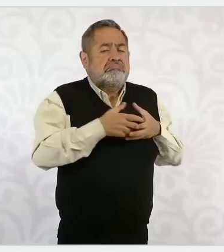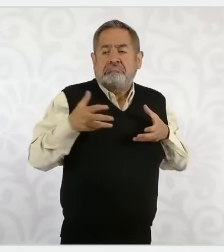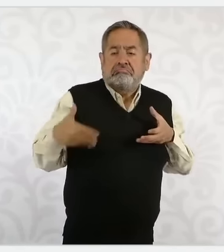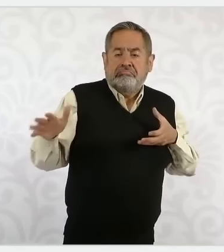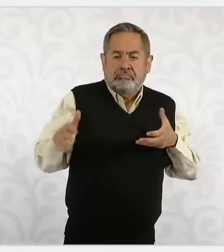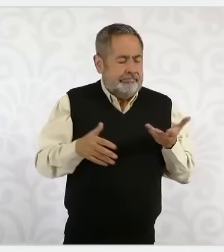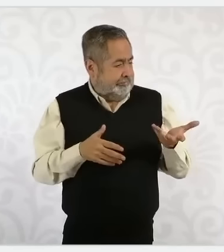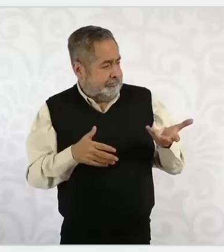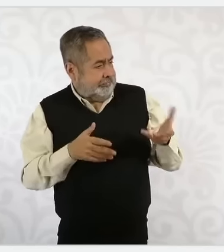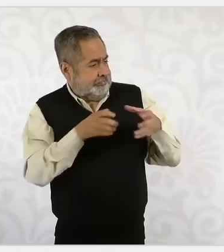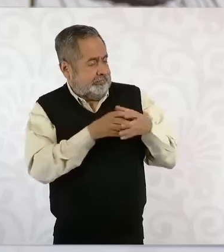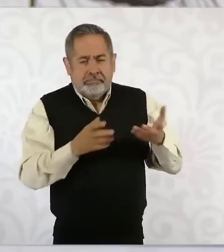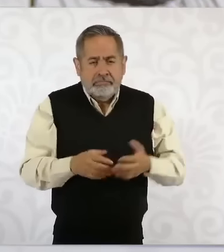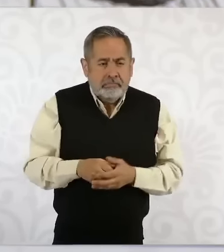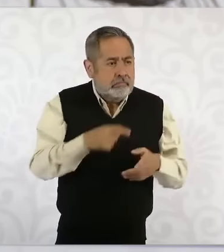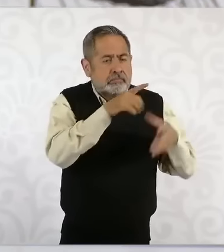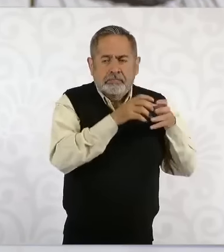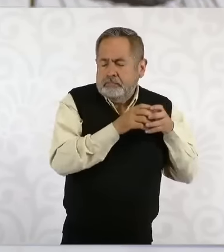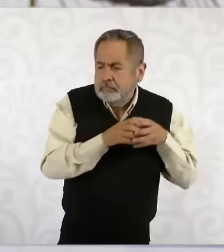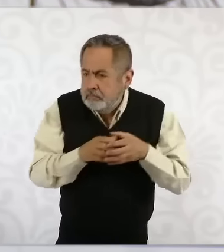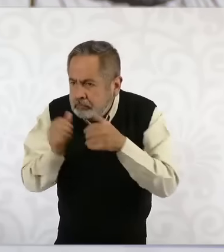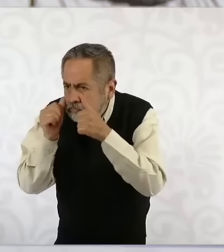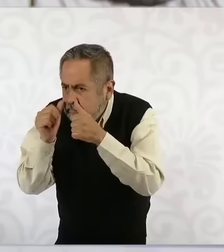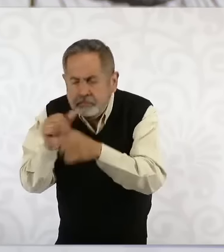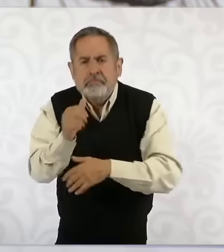y no escuchan a la gente, solo a sus amigos, tienen sus chats.